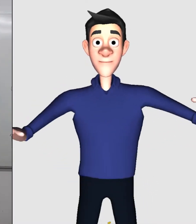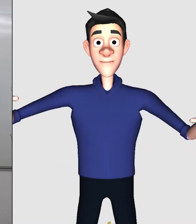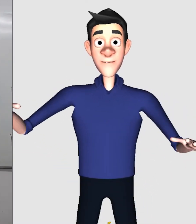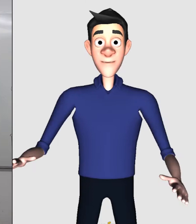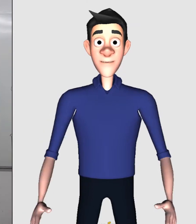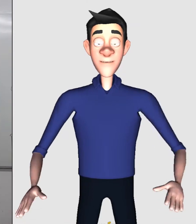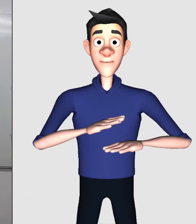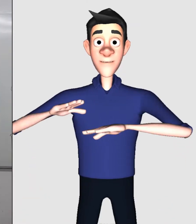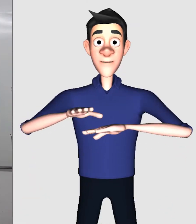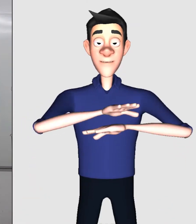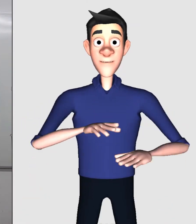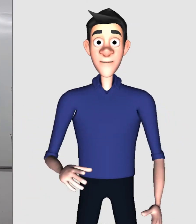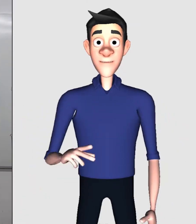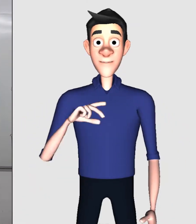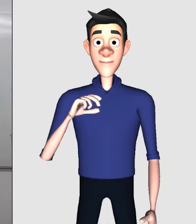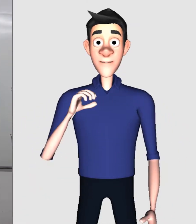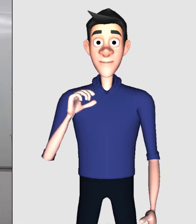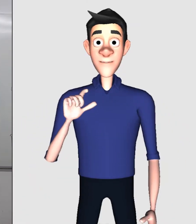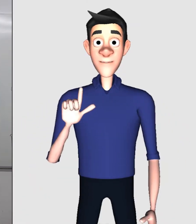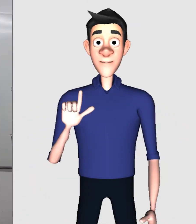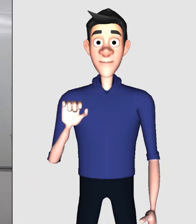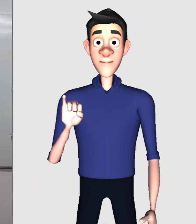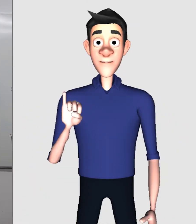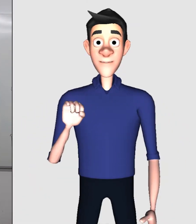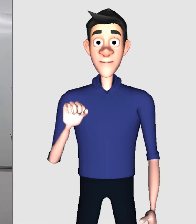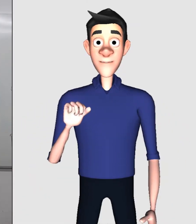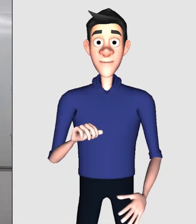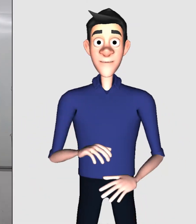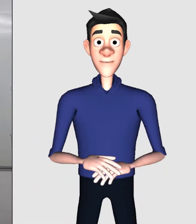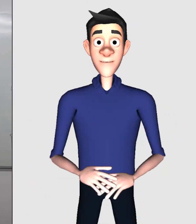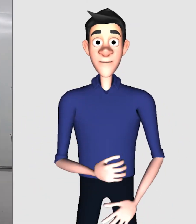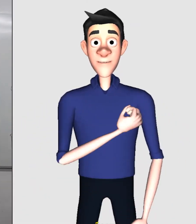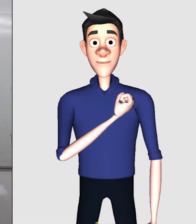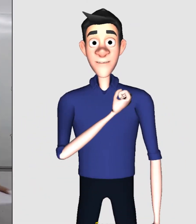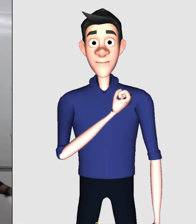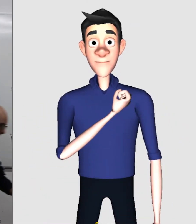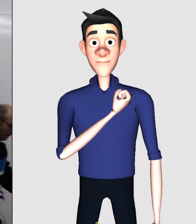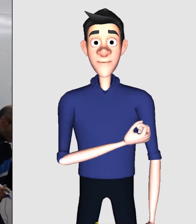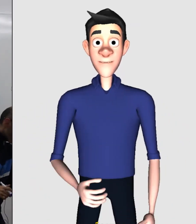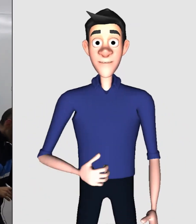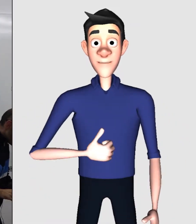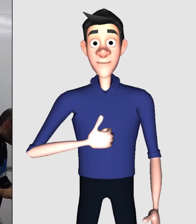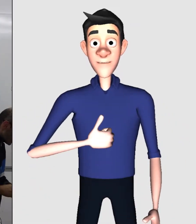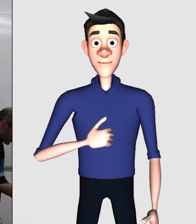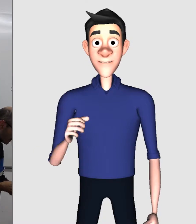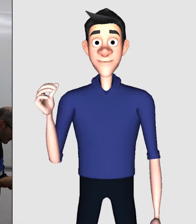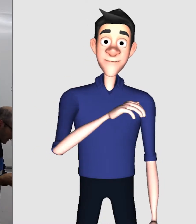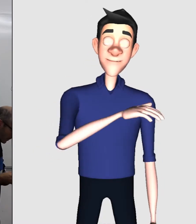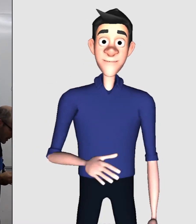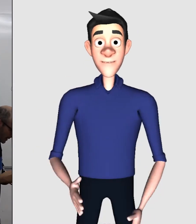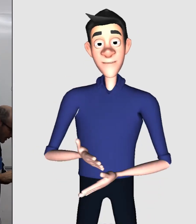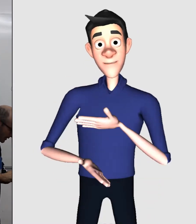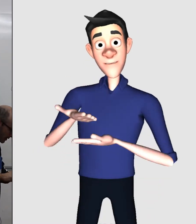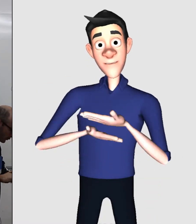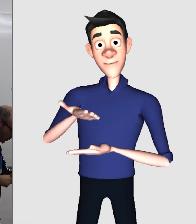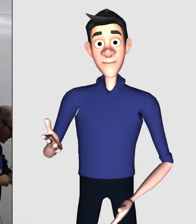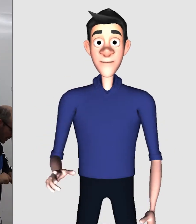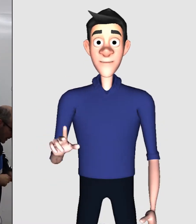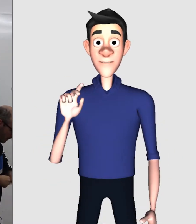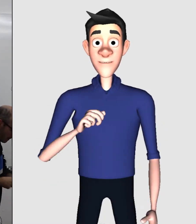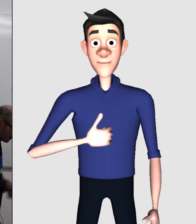Para fazer isso, vamos ter que representar onde estão as forças